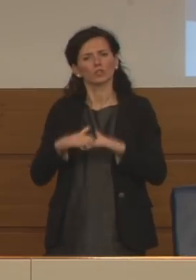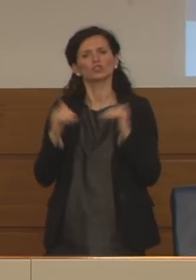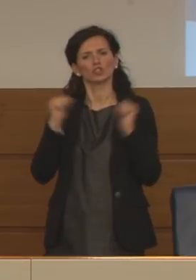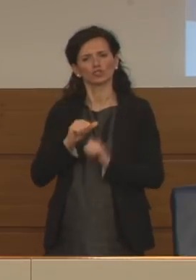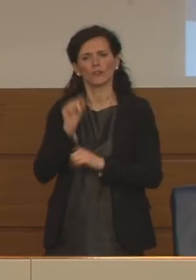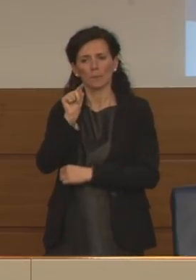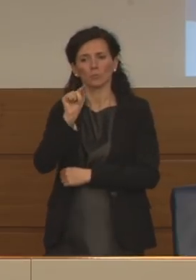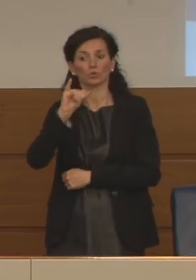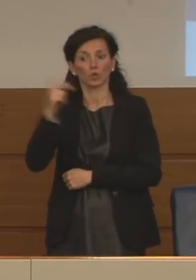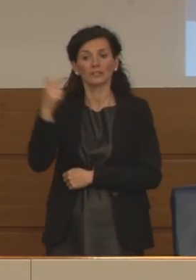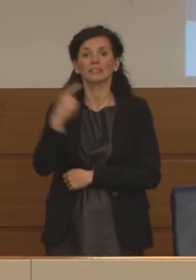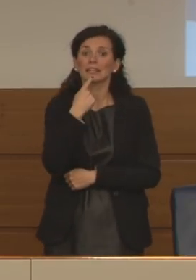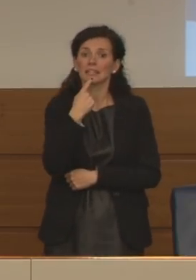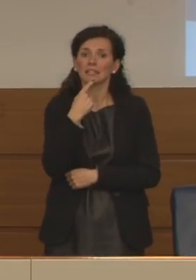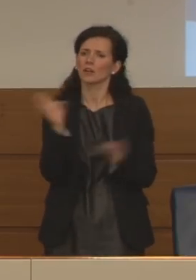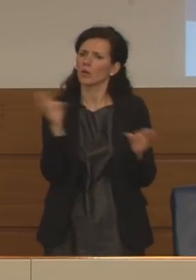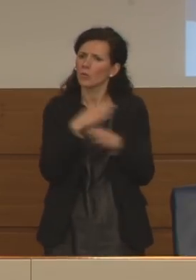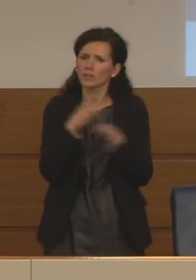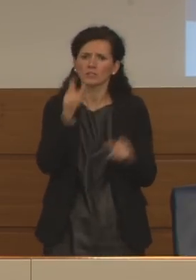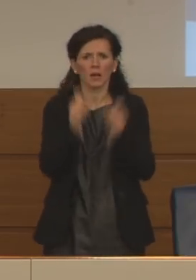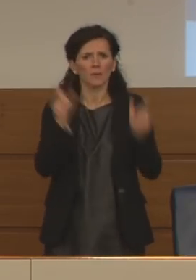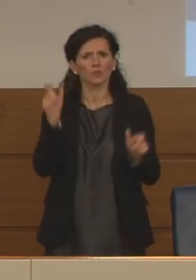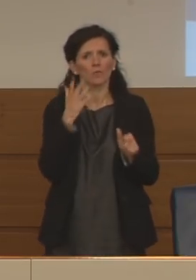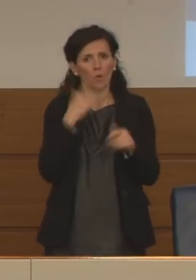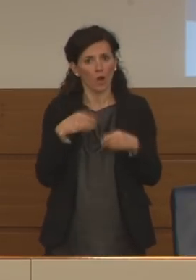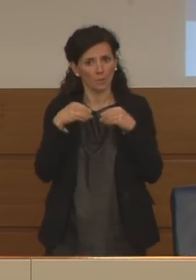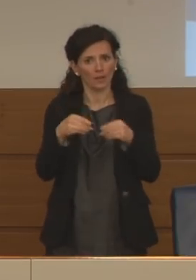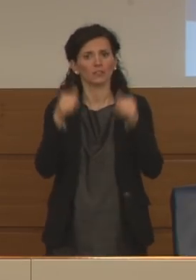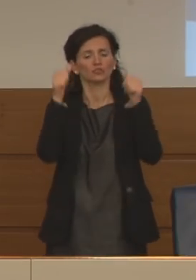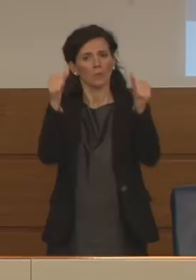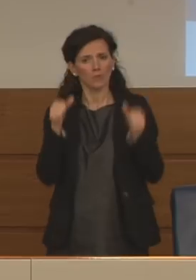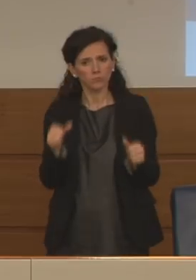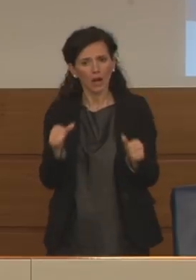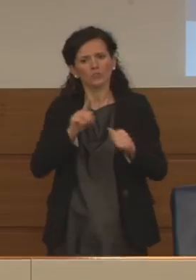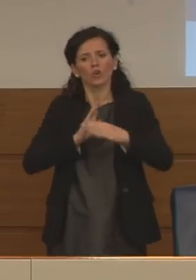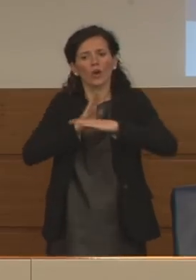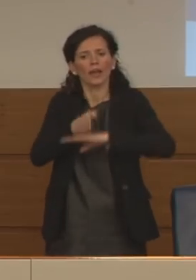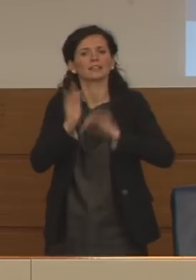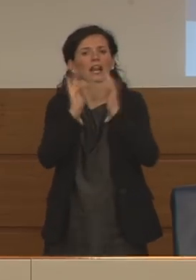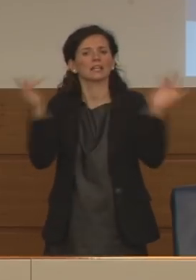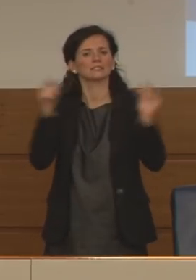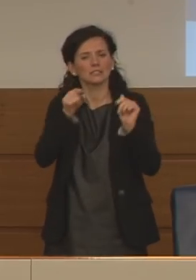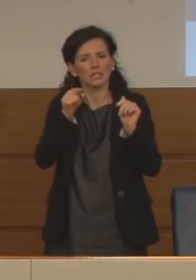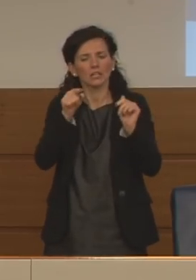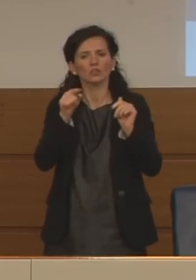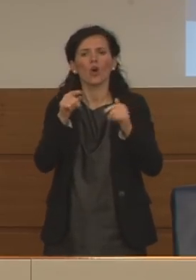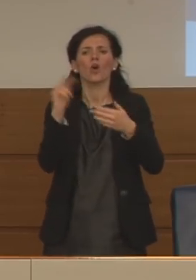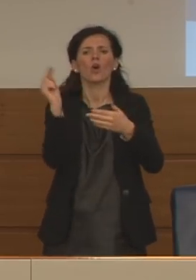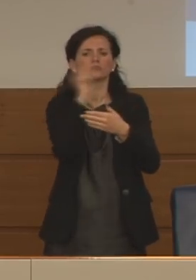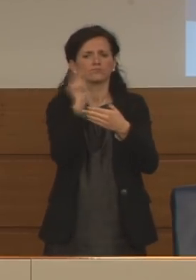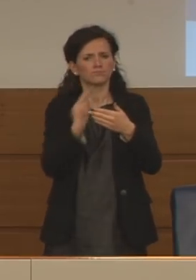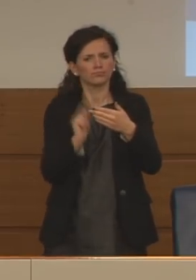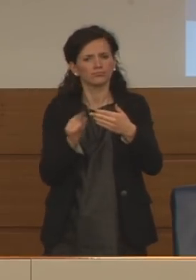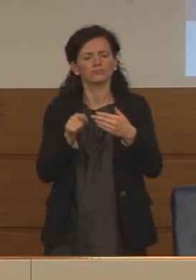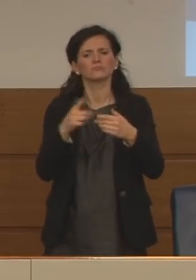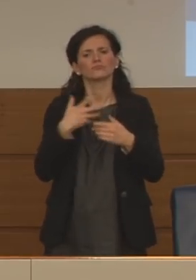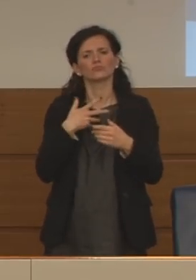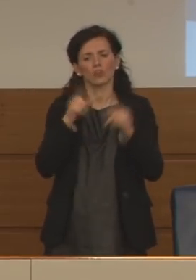vuole partecipare a questo bando entra nel sito e compila il form, il